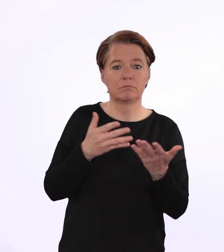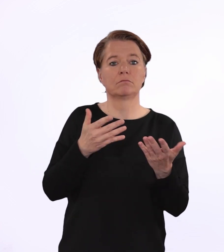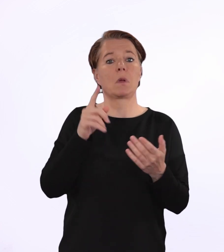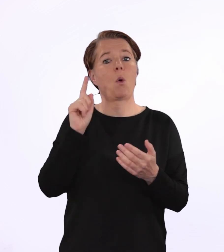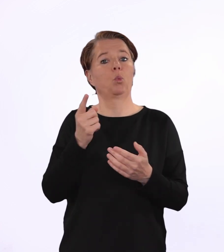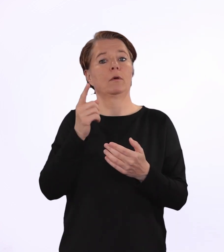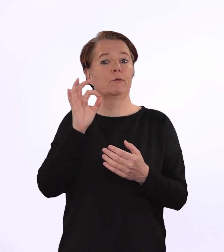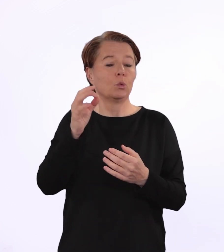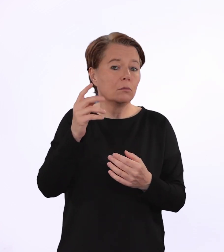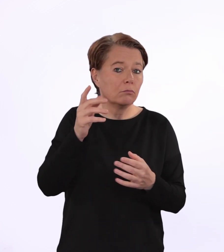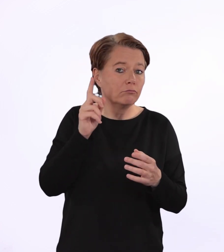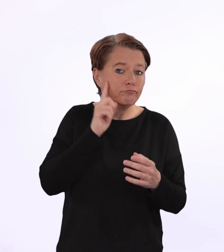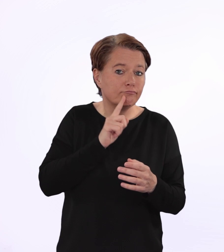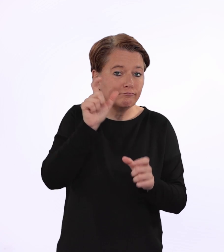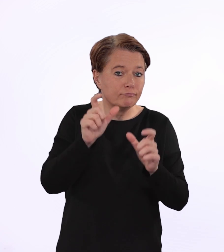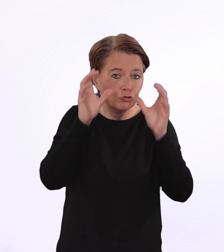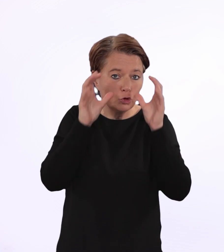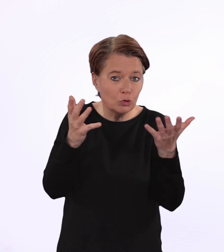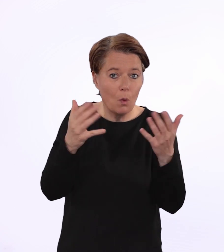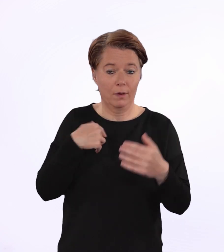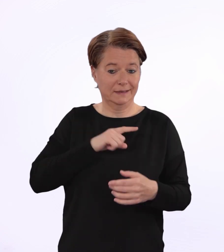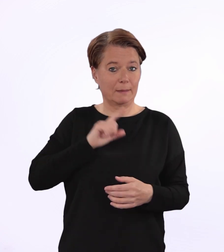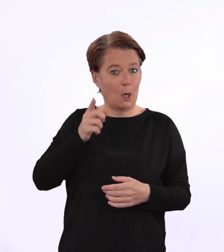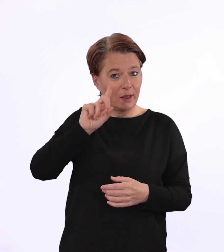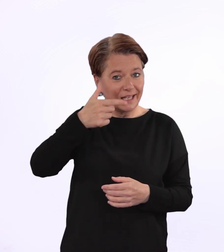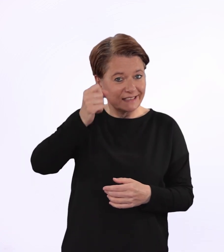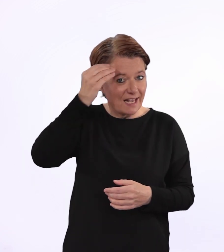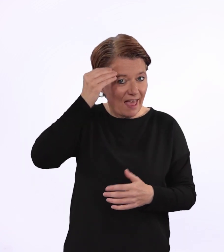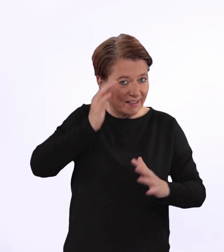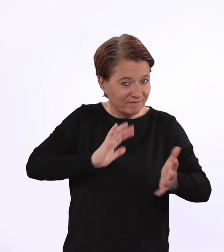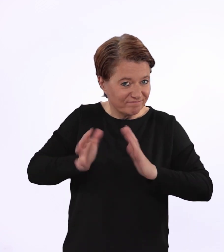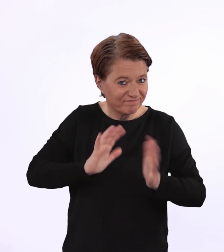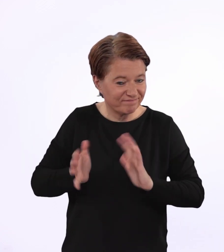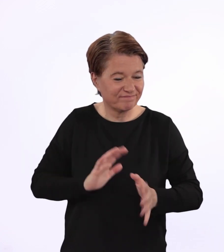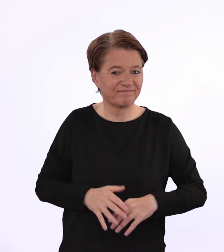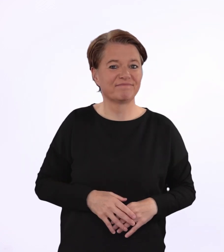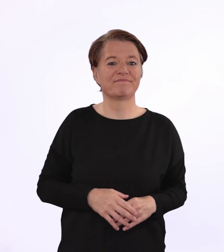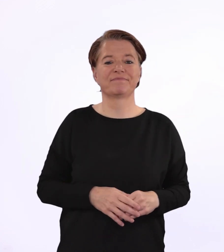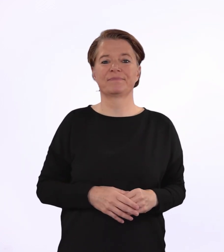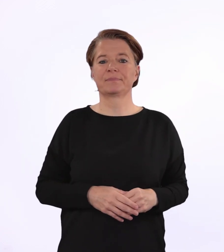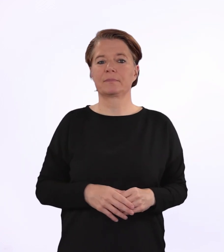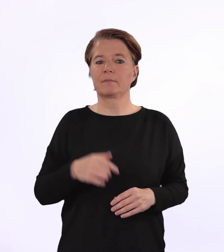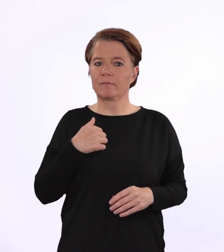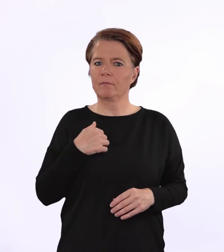mit einer Ästhetik für Taubes Publikum zusammenzubringen. Ich selber lerne gerade auch DGS [Deutsche Gebärdensprache]